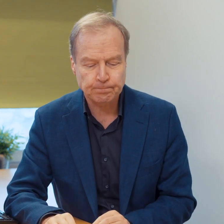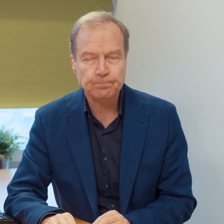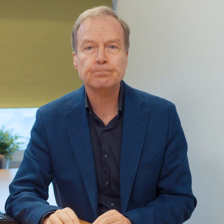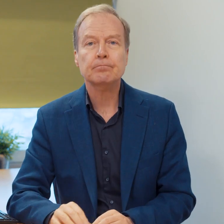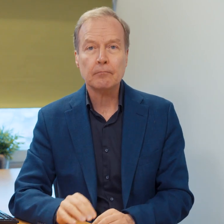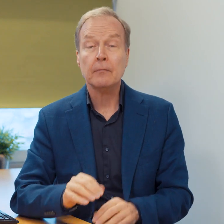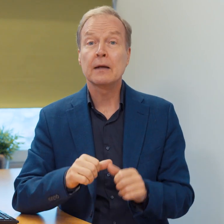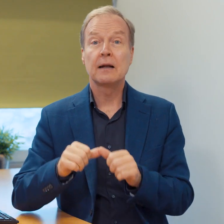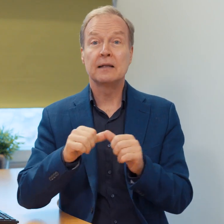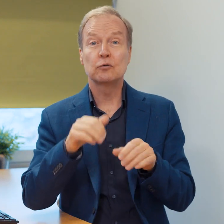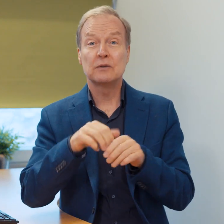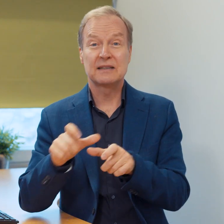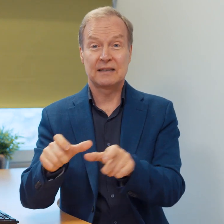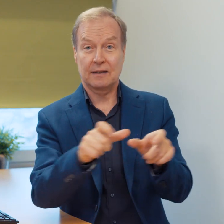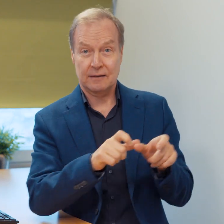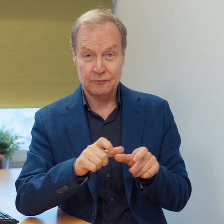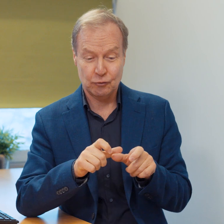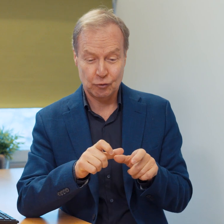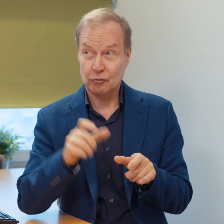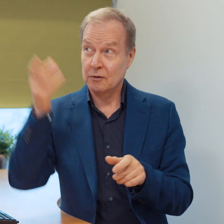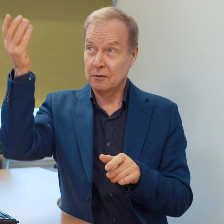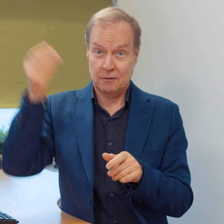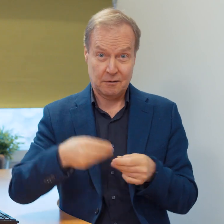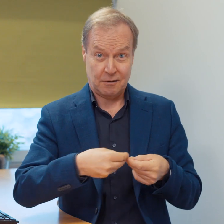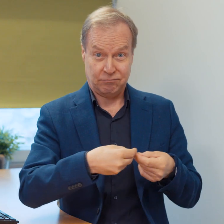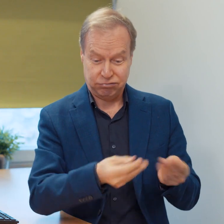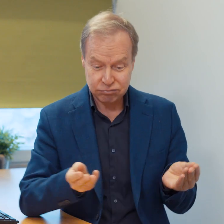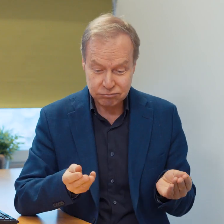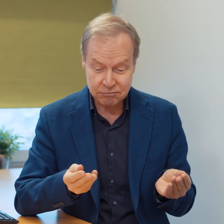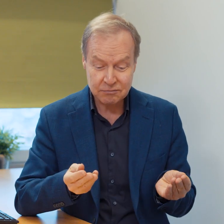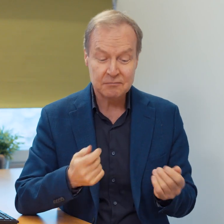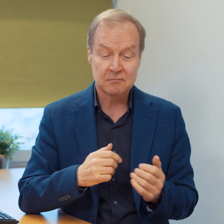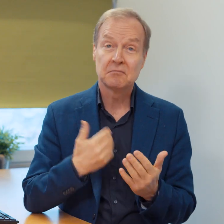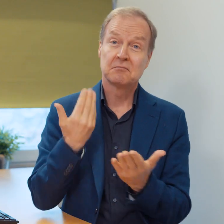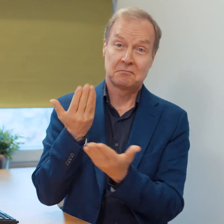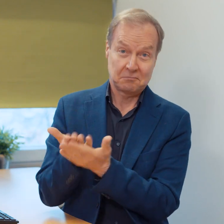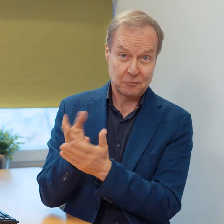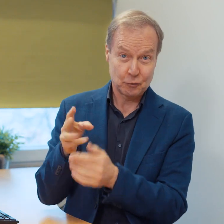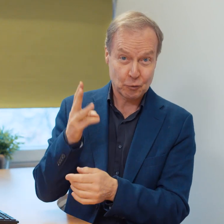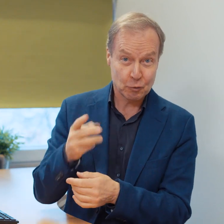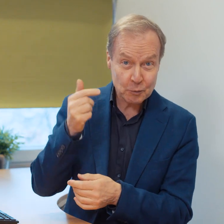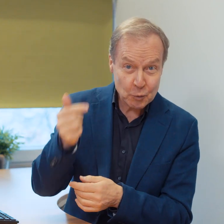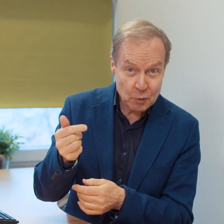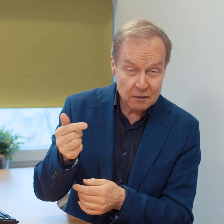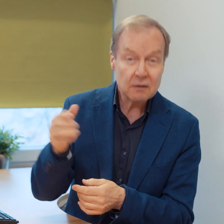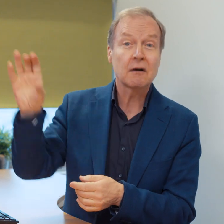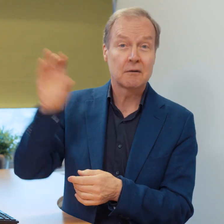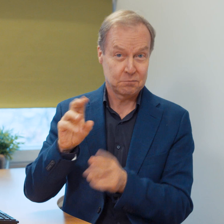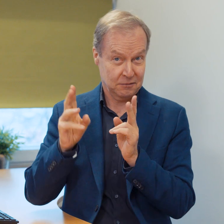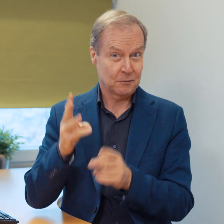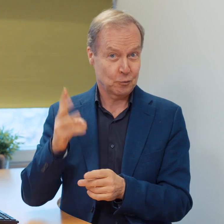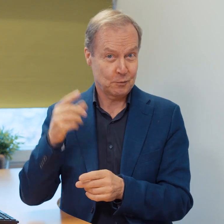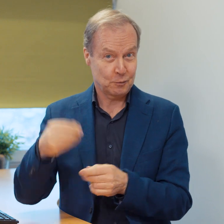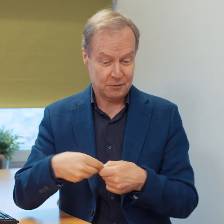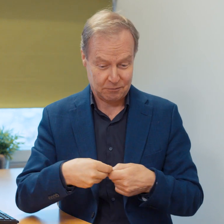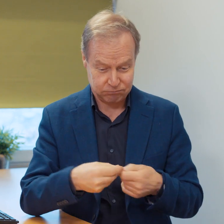Liiton jäsenjärjestöille kohdistettaviin avustuksiin ehdotetaan haetun mukaista summaa 30 000 €.